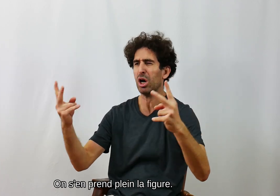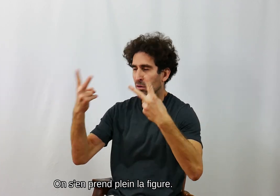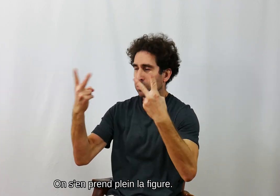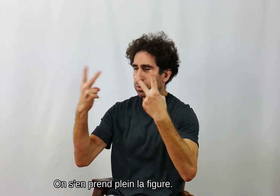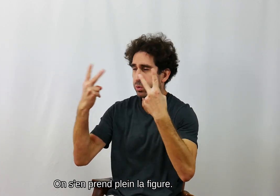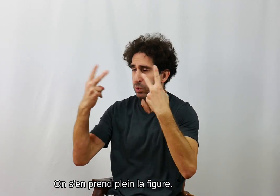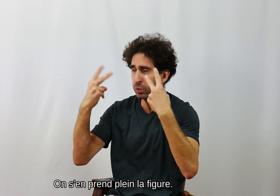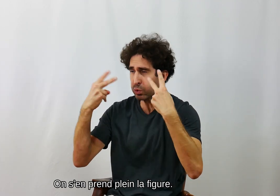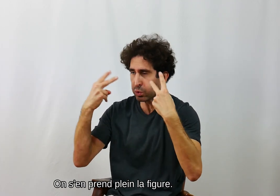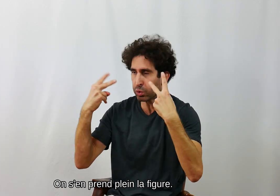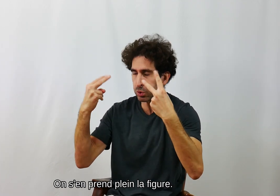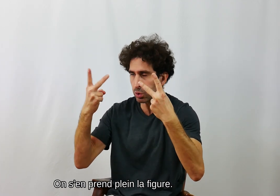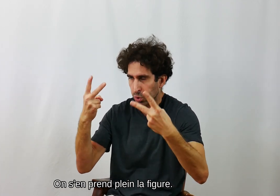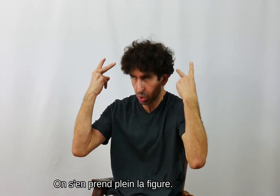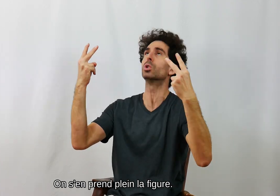On s'en prend plein la figure.